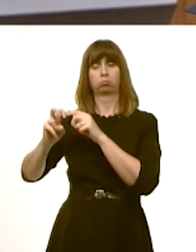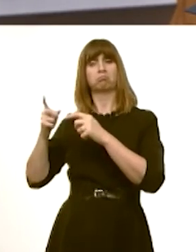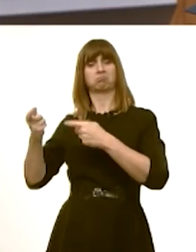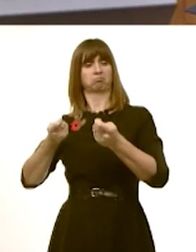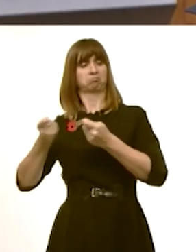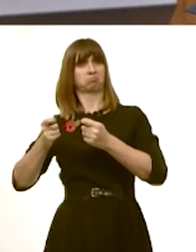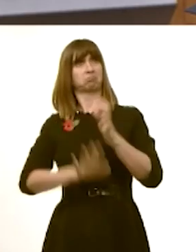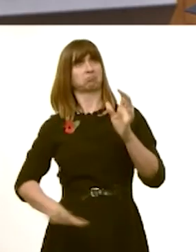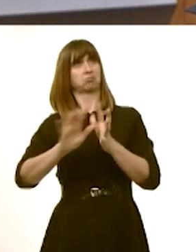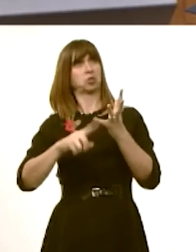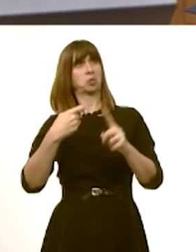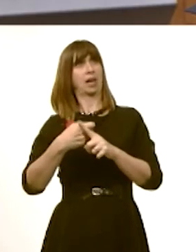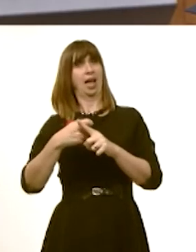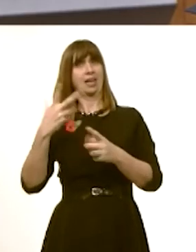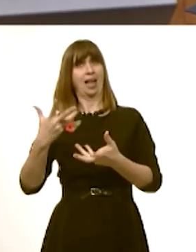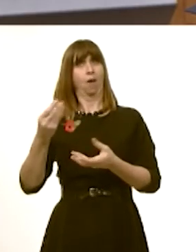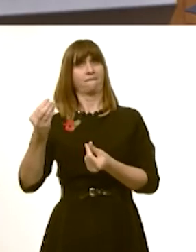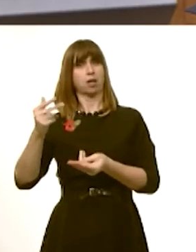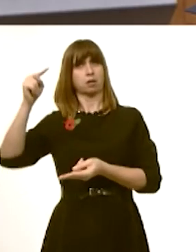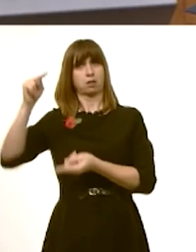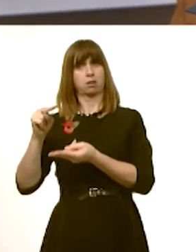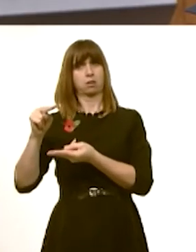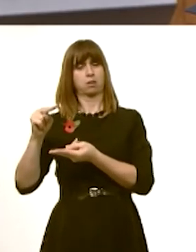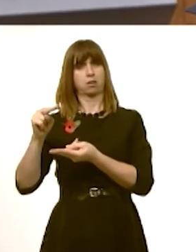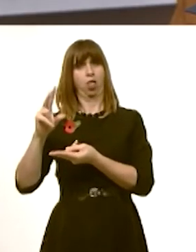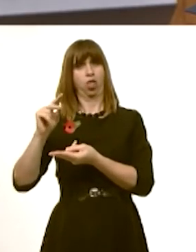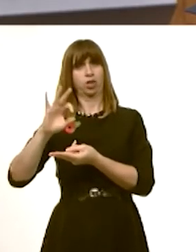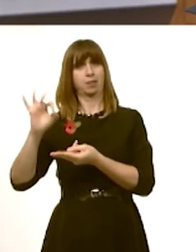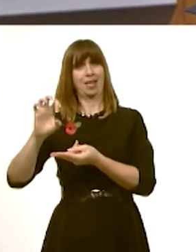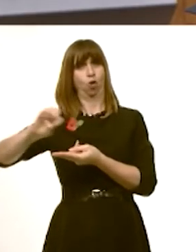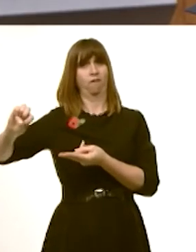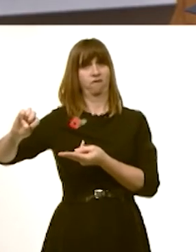yn deall bod yr Adran Drafnidiaeth yn Llundain wedi derbyn toriadau o 30 y cant.